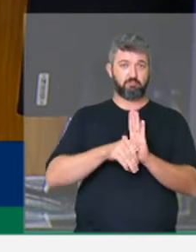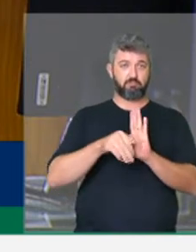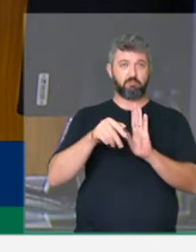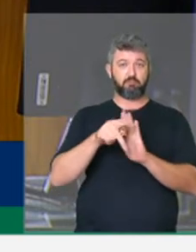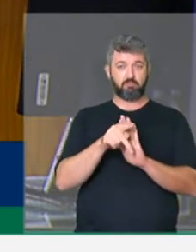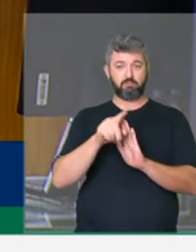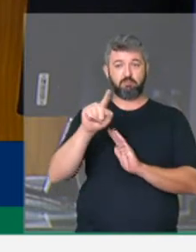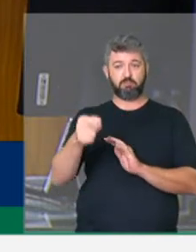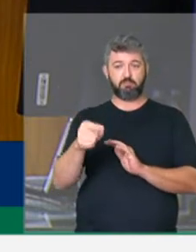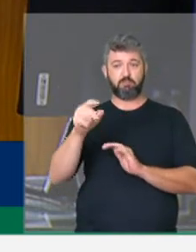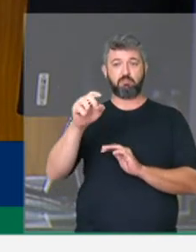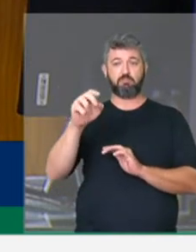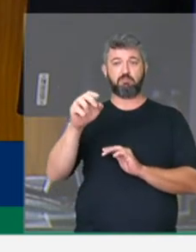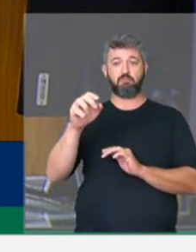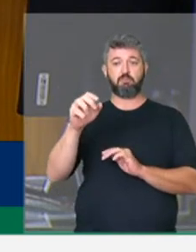PRAF PARA FALAR A FAVOR DEPUTADO POMPEO DE MATTOS.